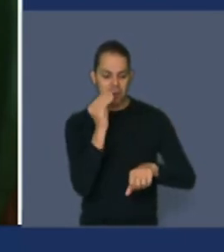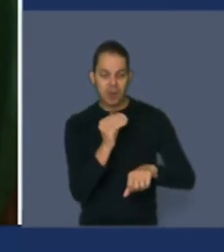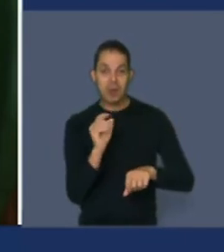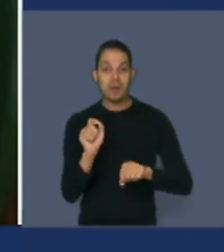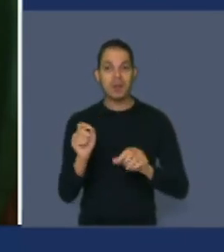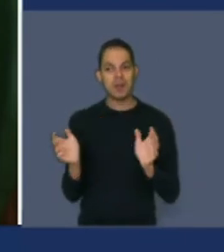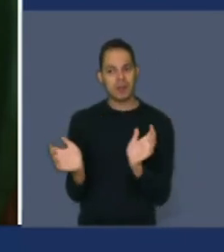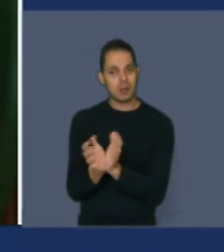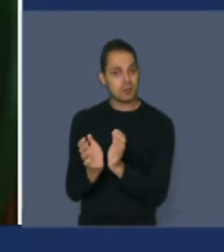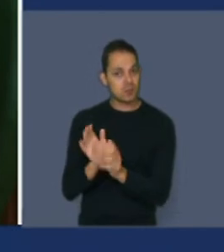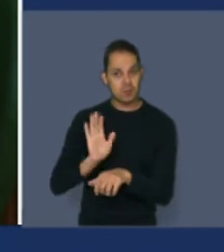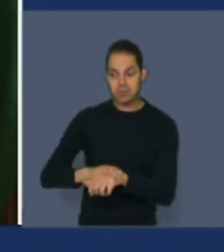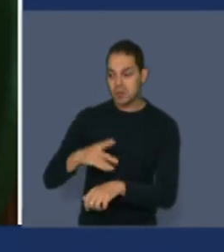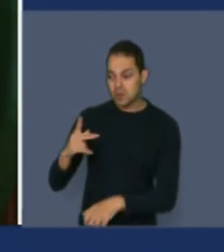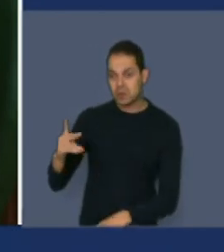É A TURMA DO BOLSONARO. É